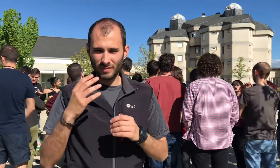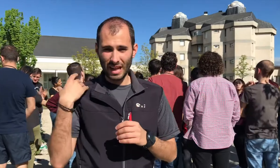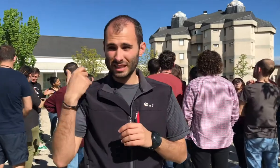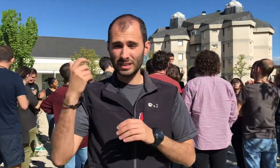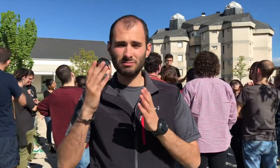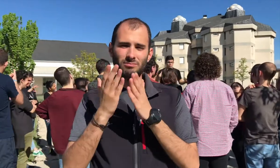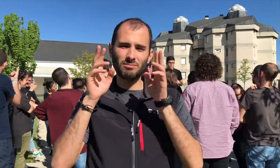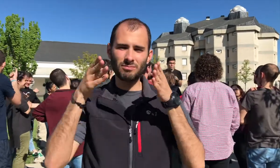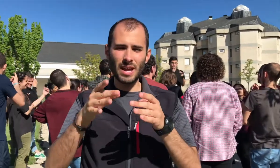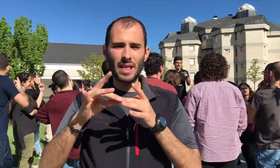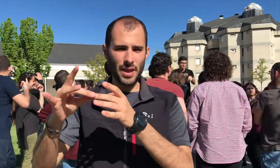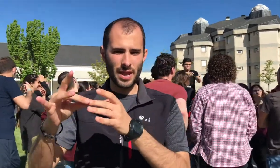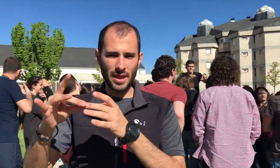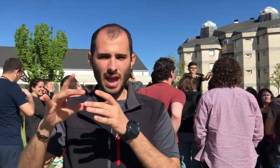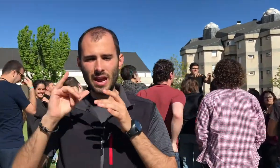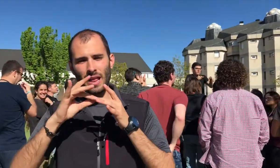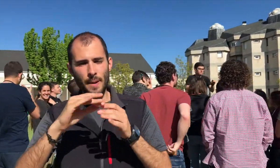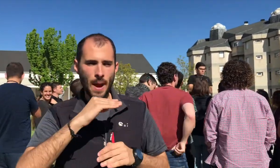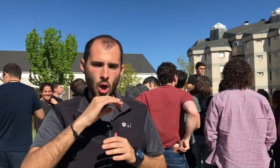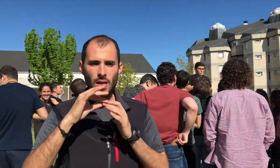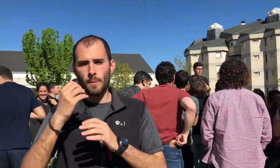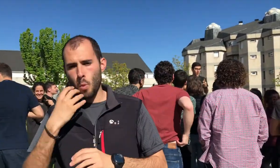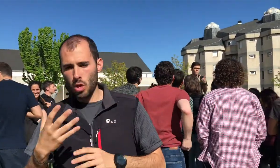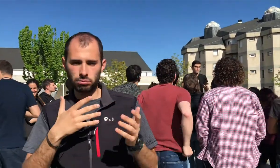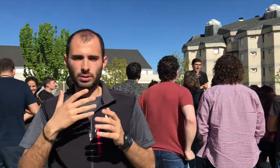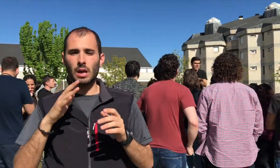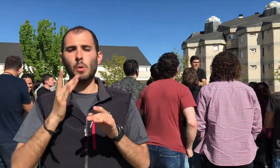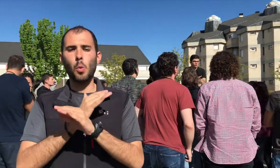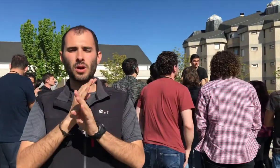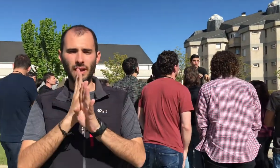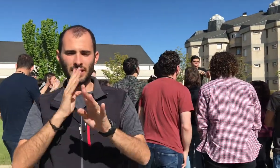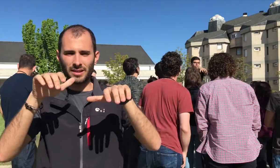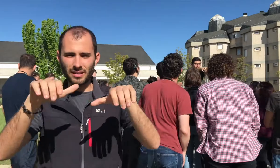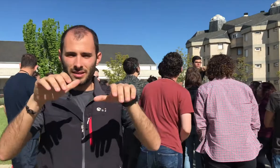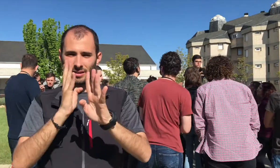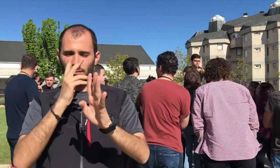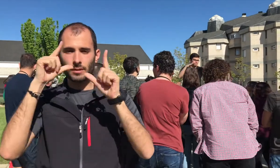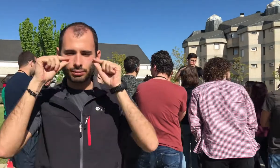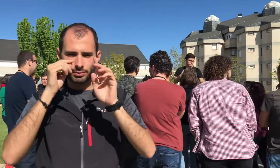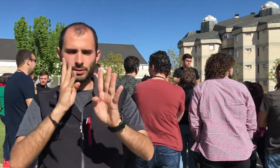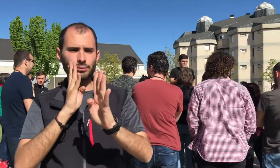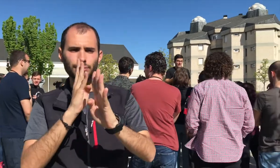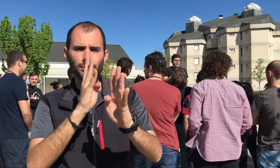La dinámica está relacionada con el liderazgo, a raíz de si hay modelos de liderazgo malos y buenos, Hemos formado una fila única y recorrido bastante espacio con los ojos cerrados.